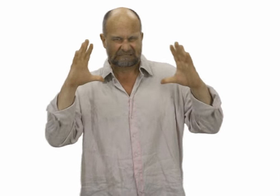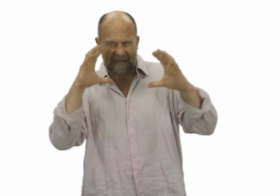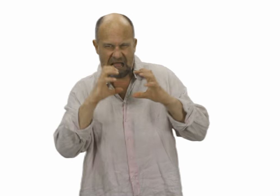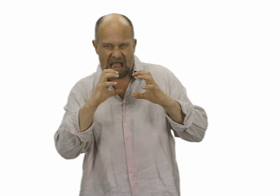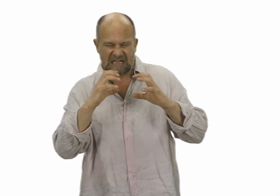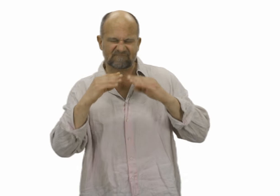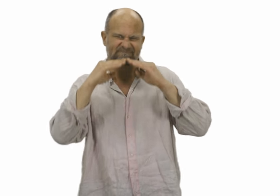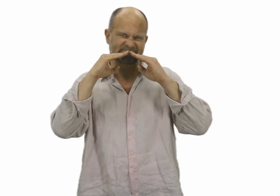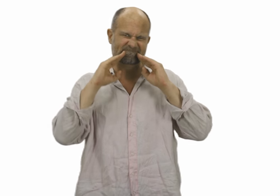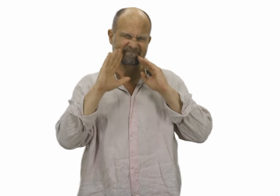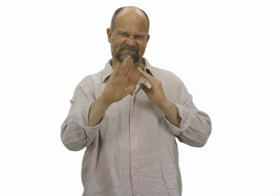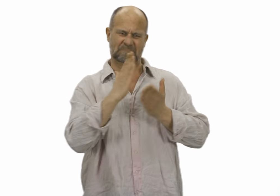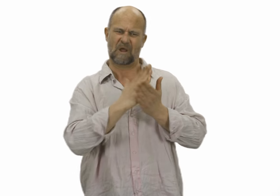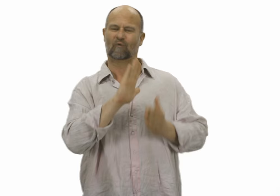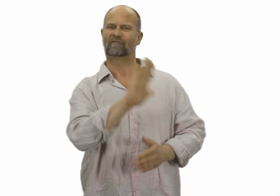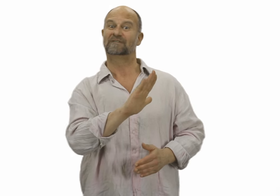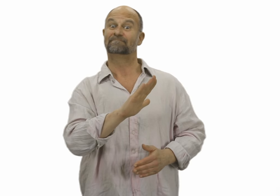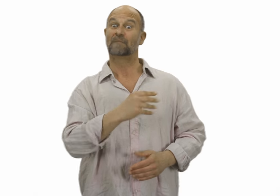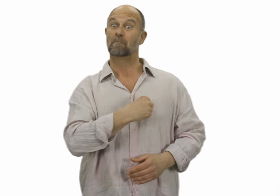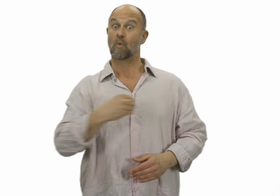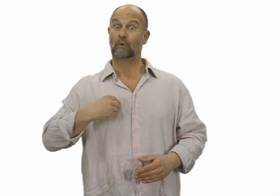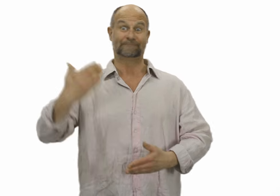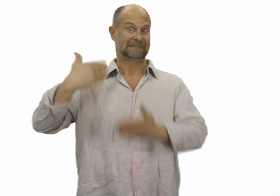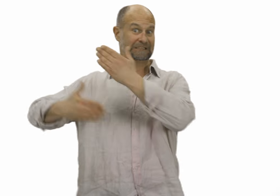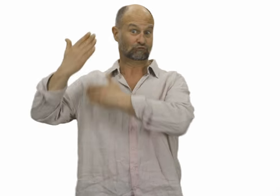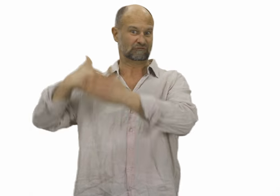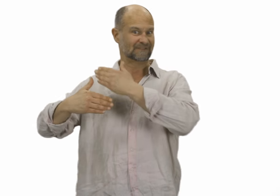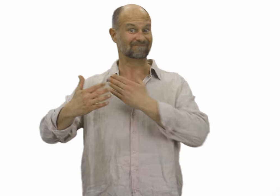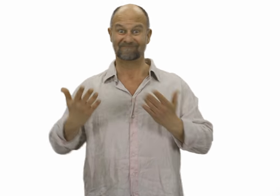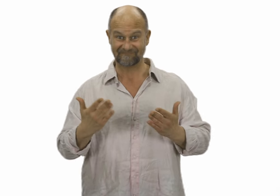Da sah ich die DUNKELSTE und ERNSTESTE Epoche aus der polnischen Geschichte und zwar: